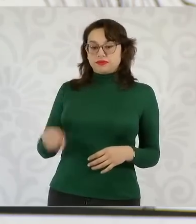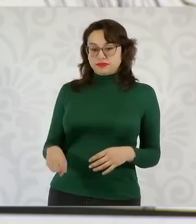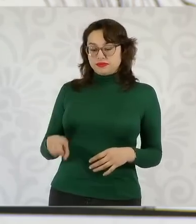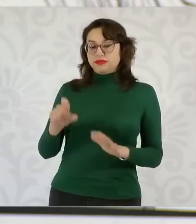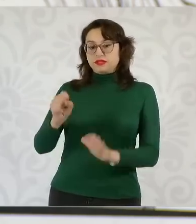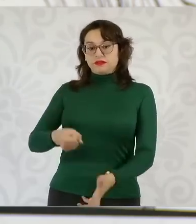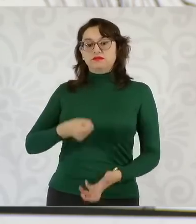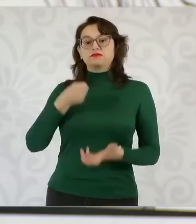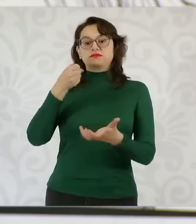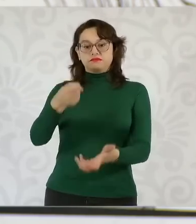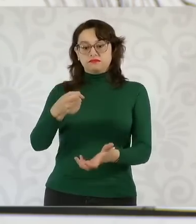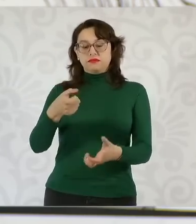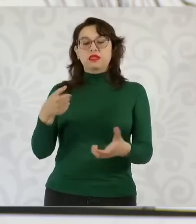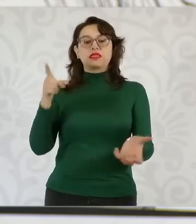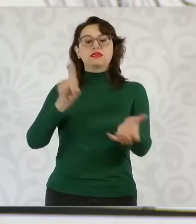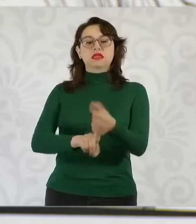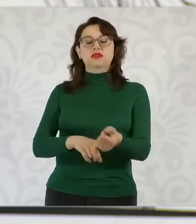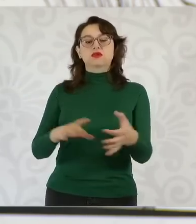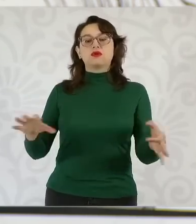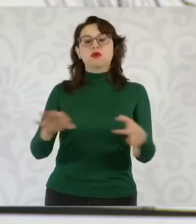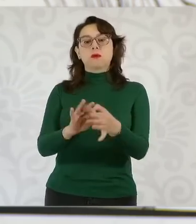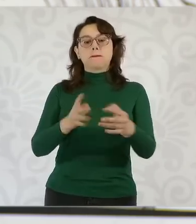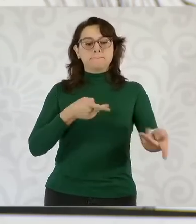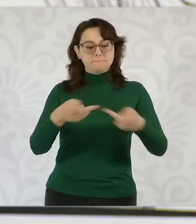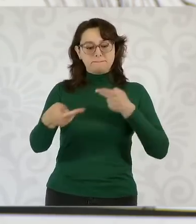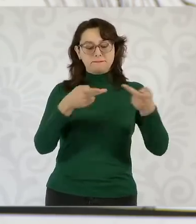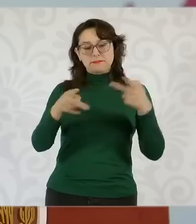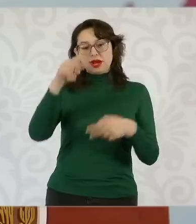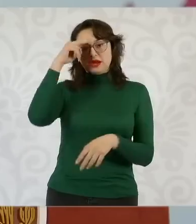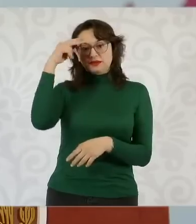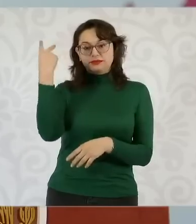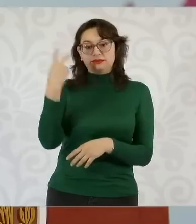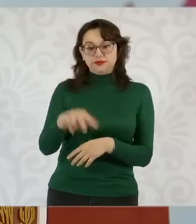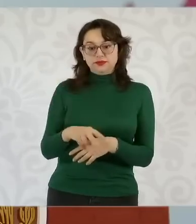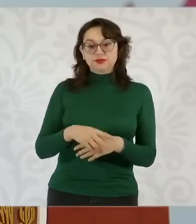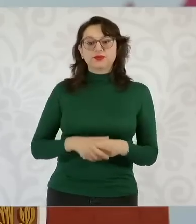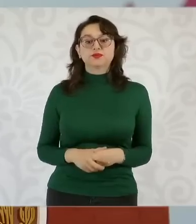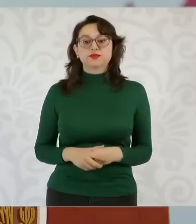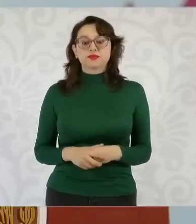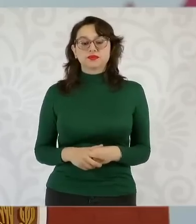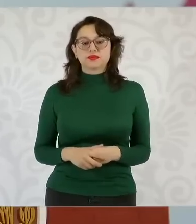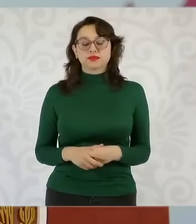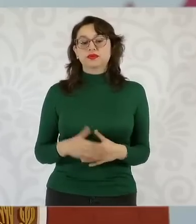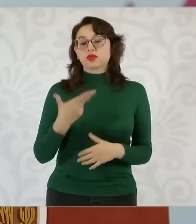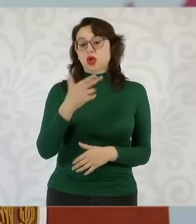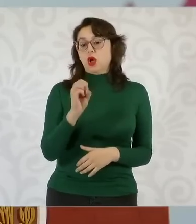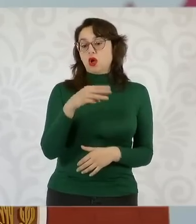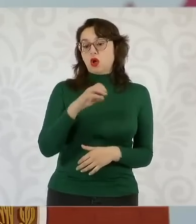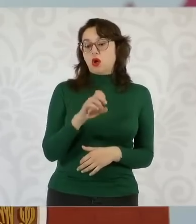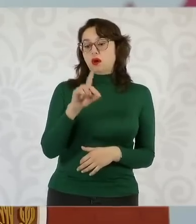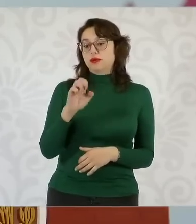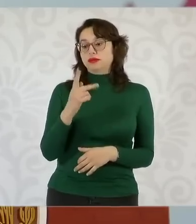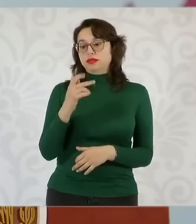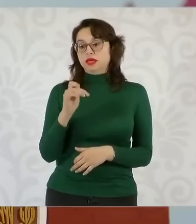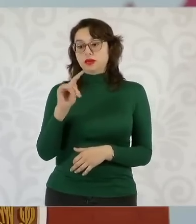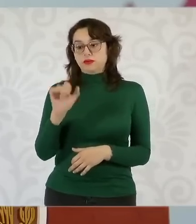al plan México hoy en día Depot el 885 de la proveeduría de Home Depot es contenido nacional